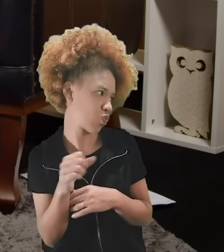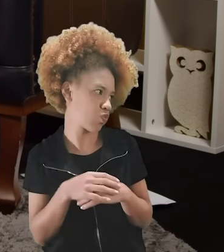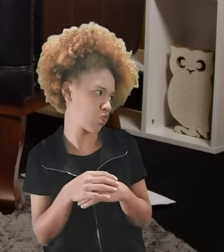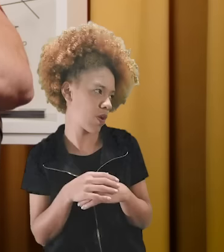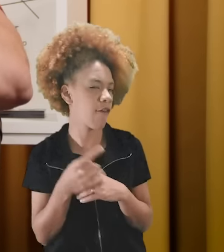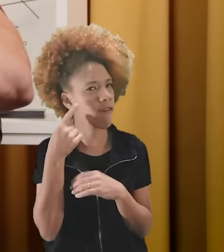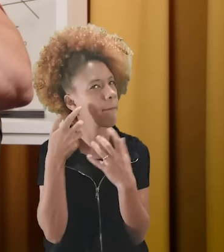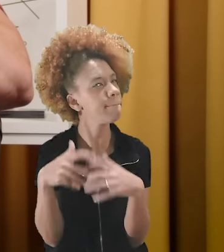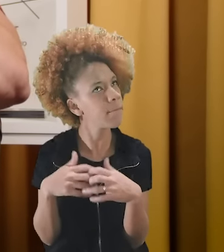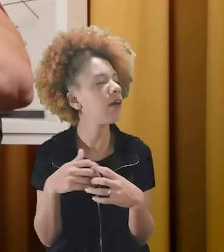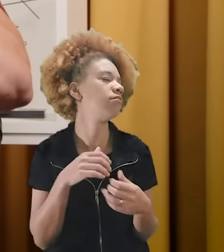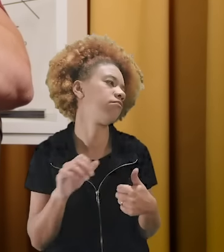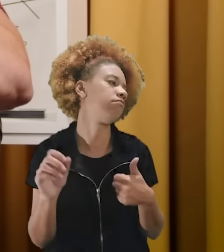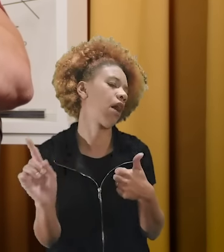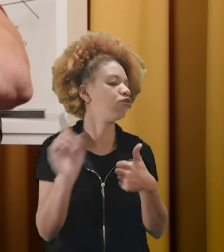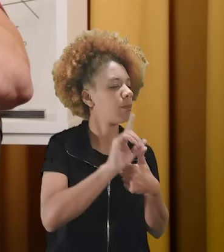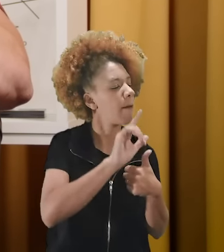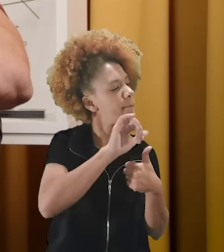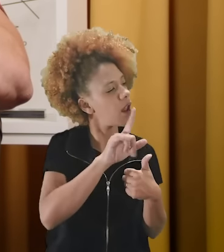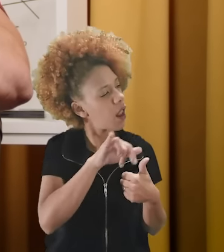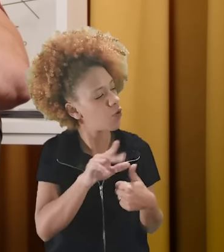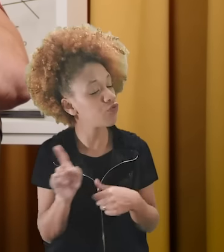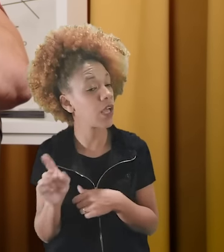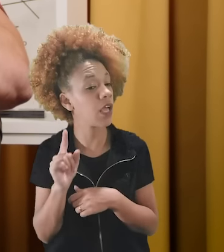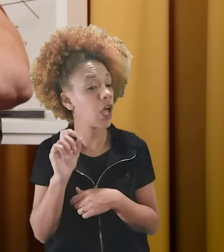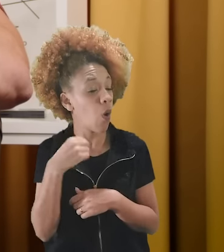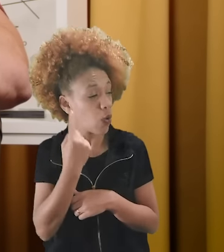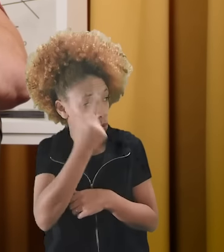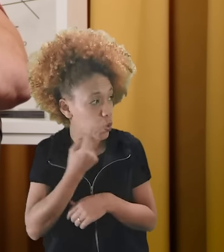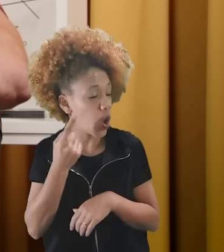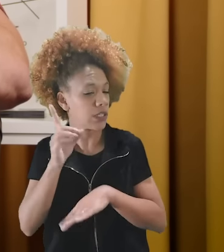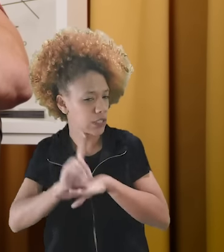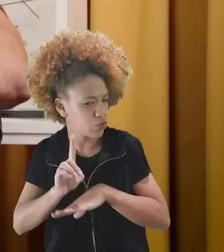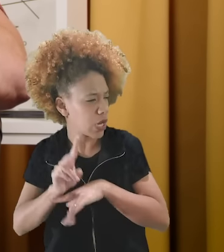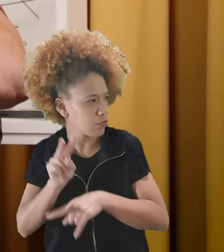ele vai pensar lá aí lá é o que ele fica 8 horas treinando tem um diretor que cuida dele tem um